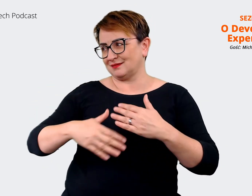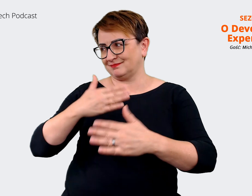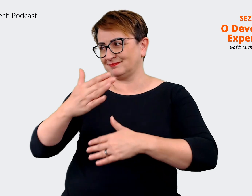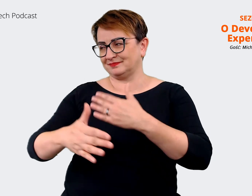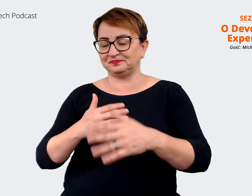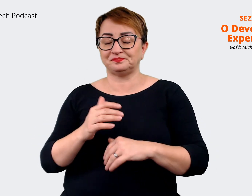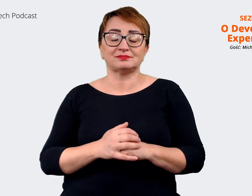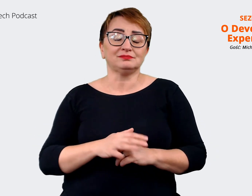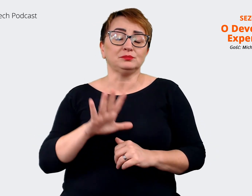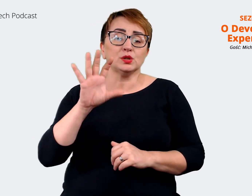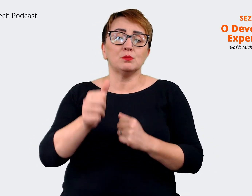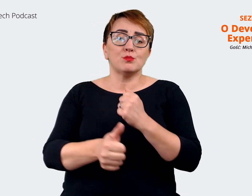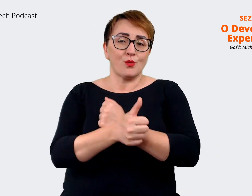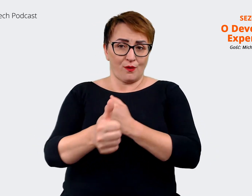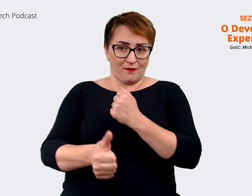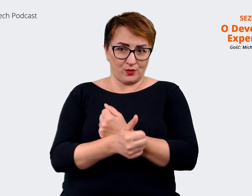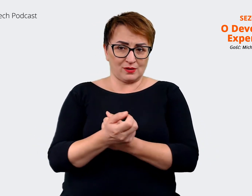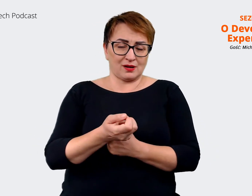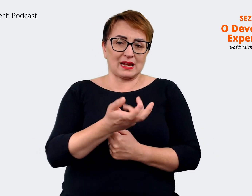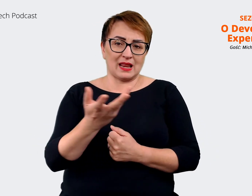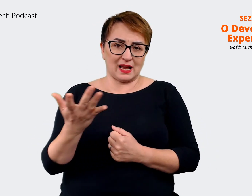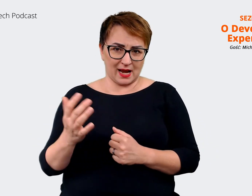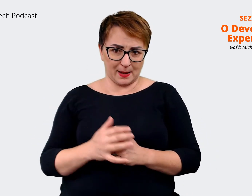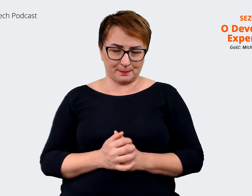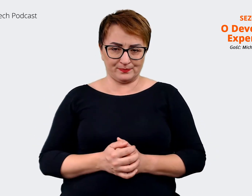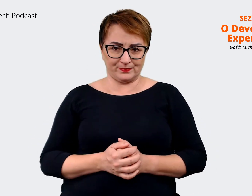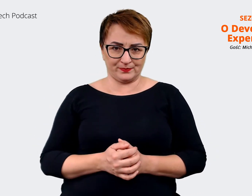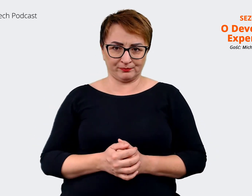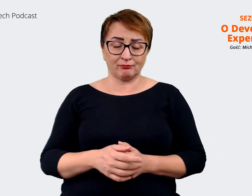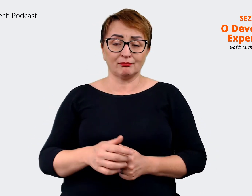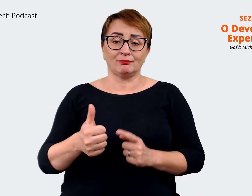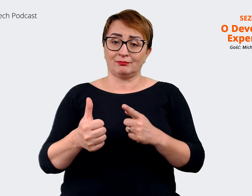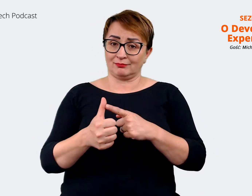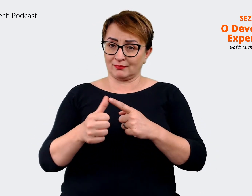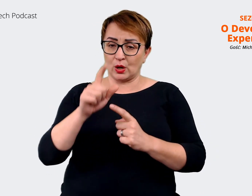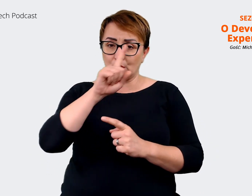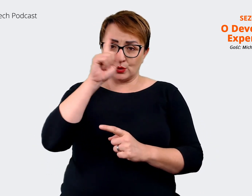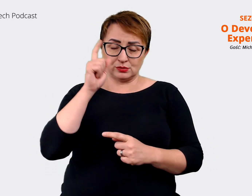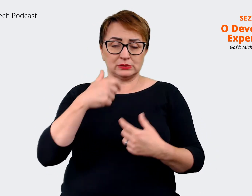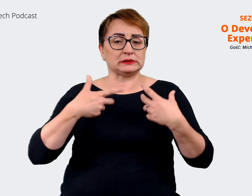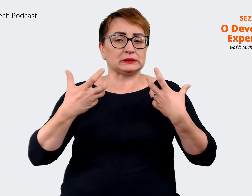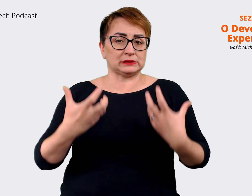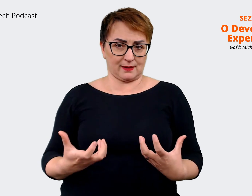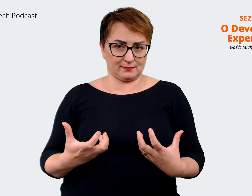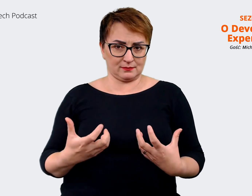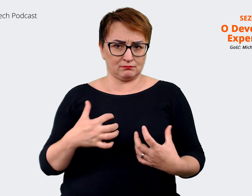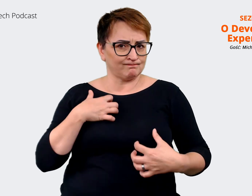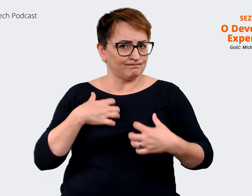to bierze się z kilku takich jakby płaszczyzn. Po pierwsze ludziom zależy. Ludziom w Allegro bardzo